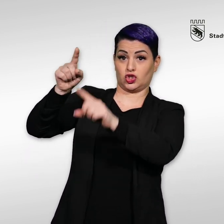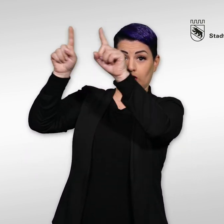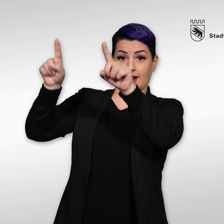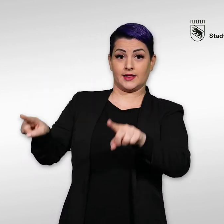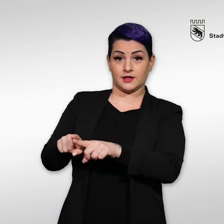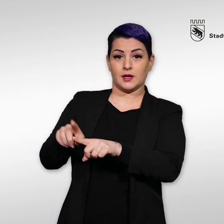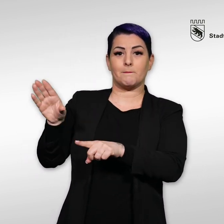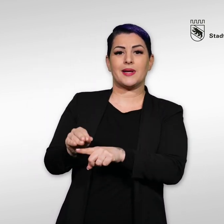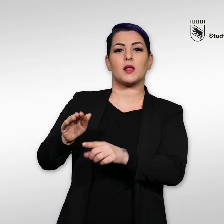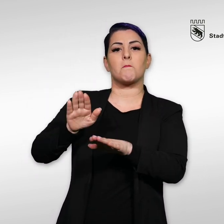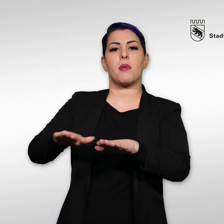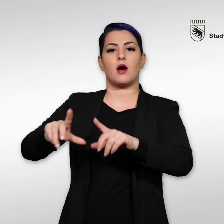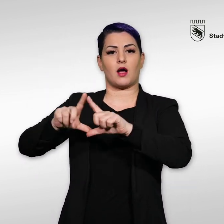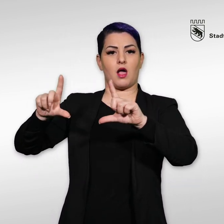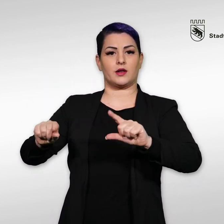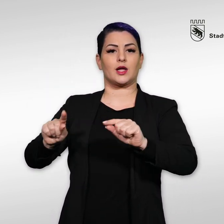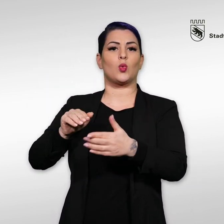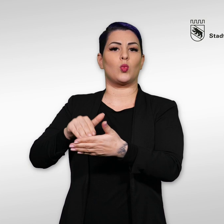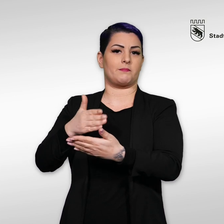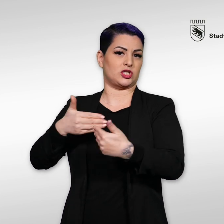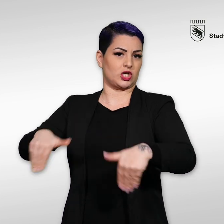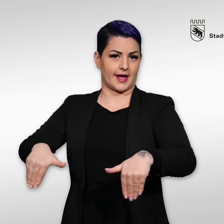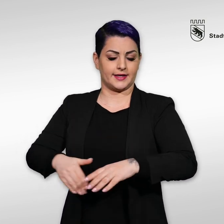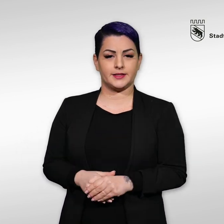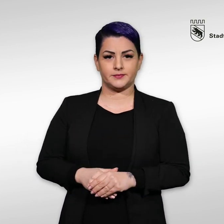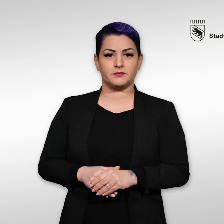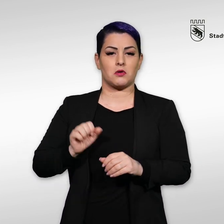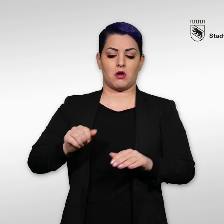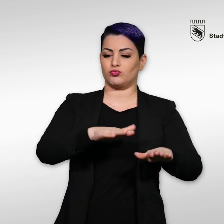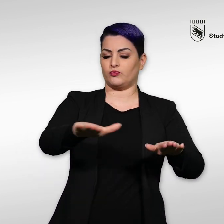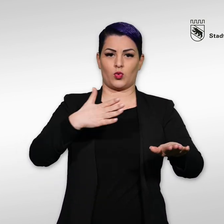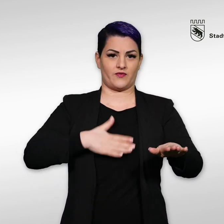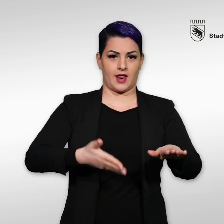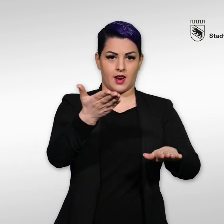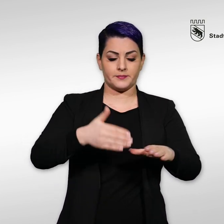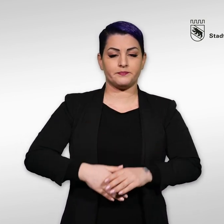die mit dem Schild «Mit Parkkarte unbeschränkt» gekennzeichnet sind.